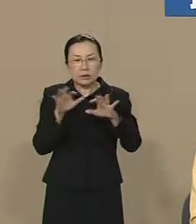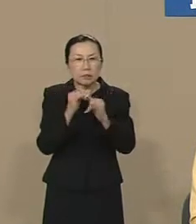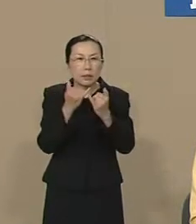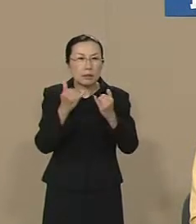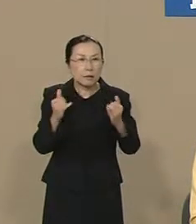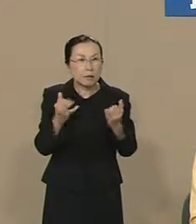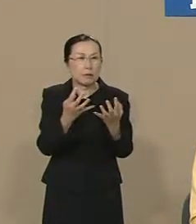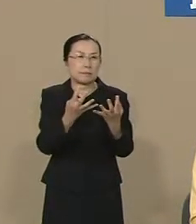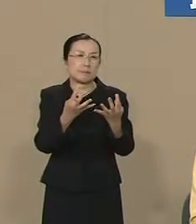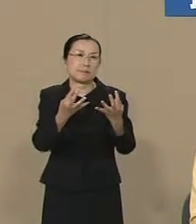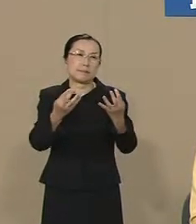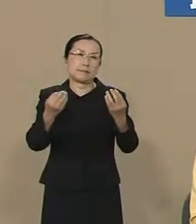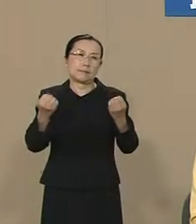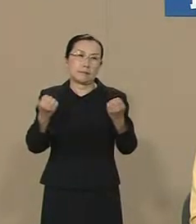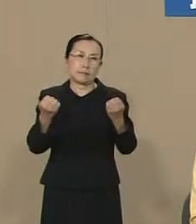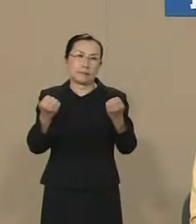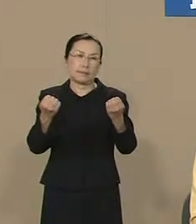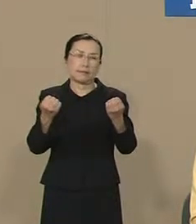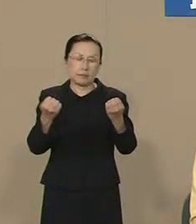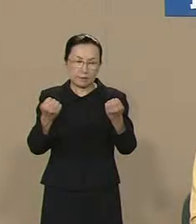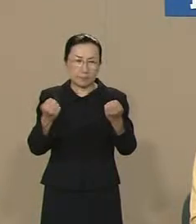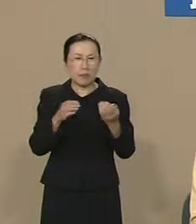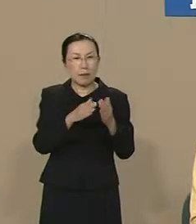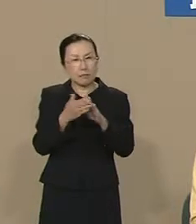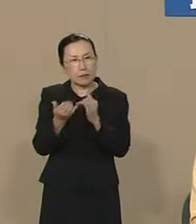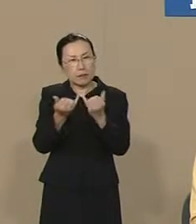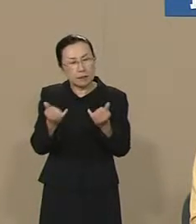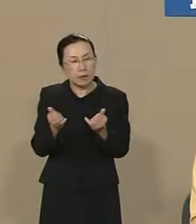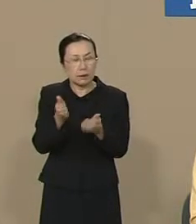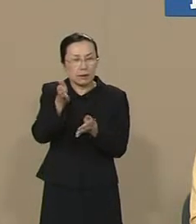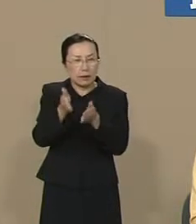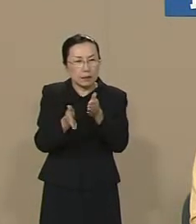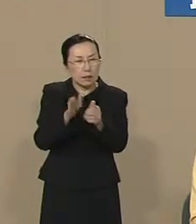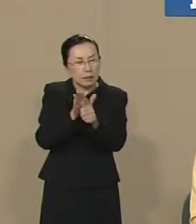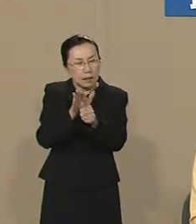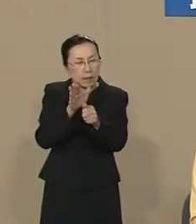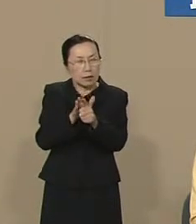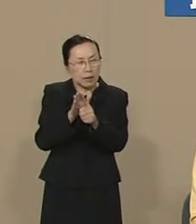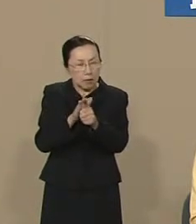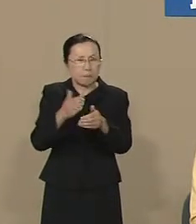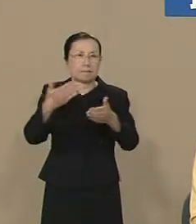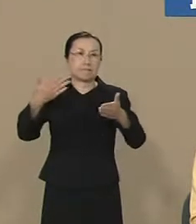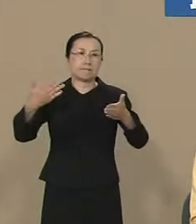本当に亡くなった方々への 十分な対応が できていない状況でした｡